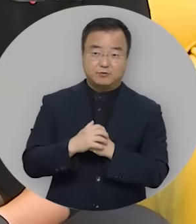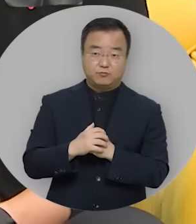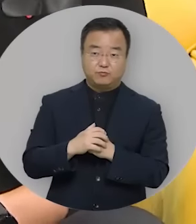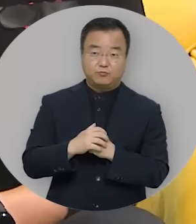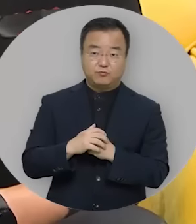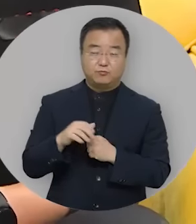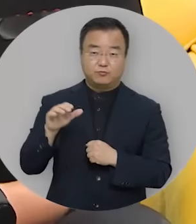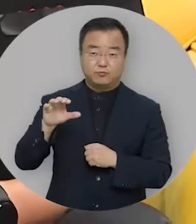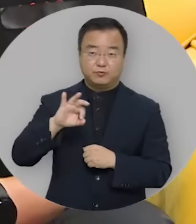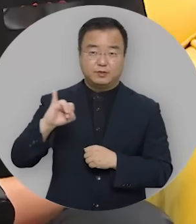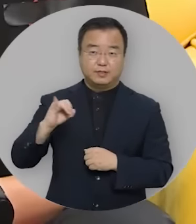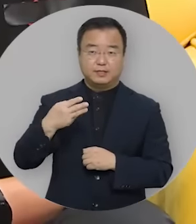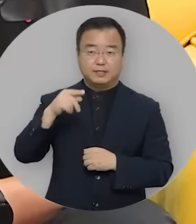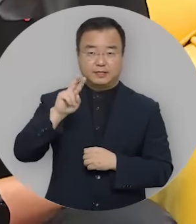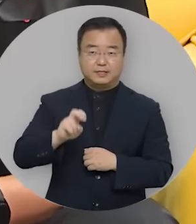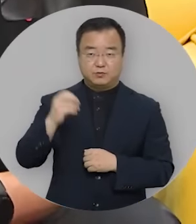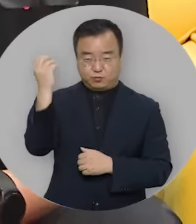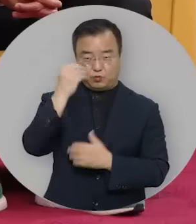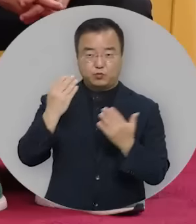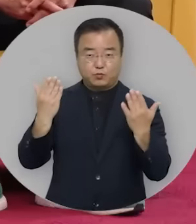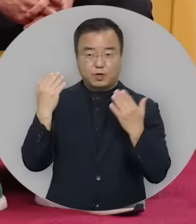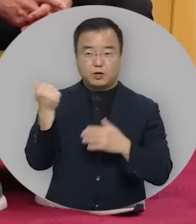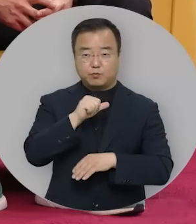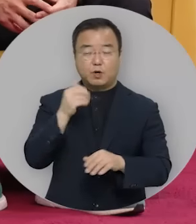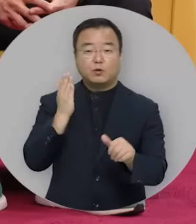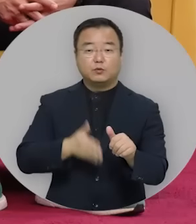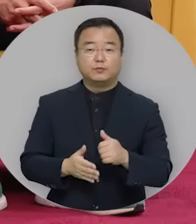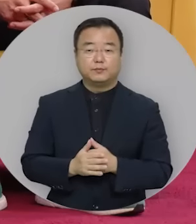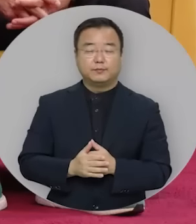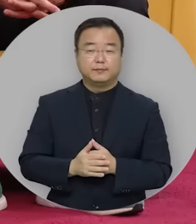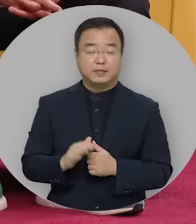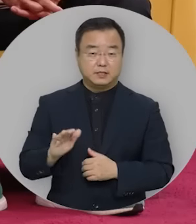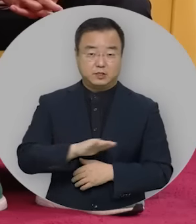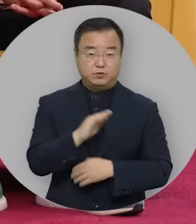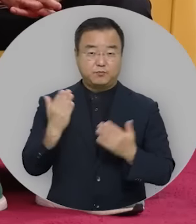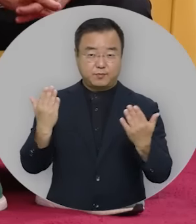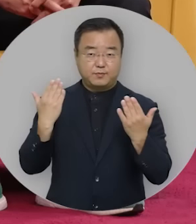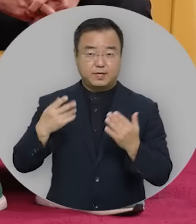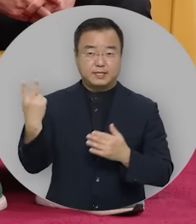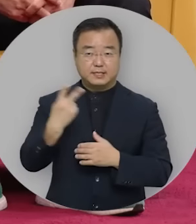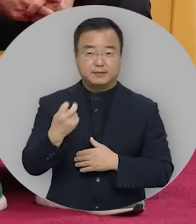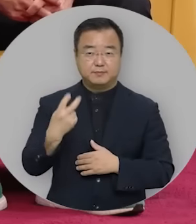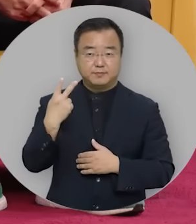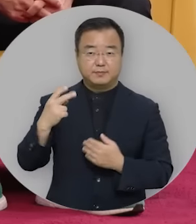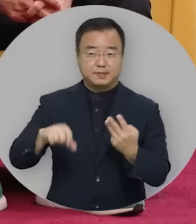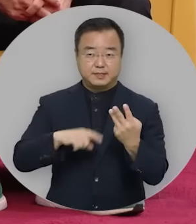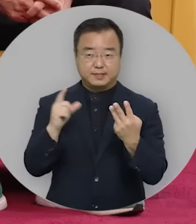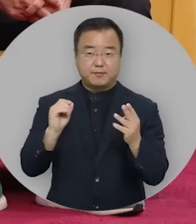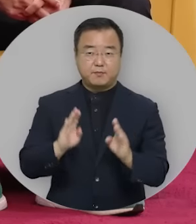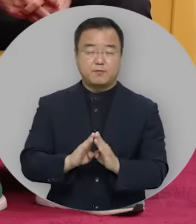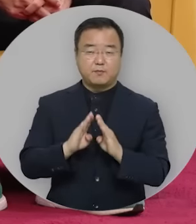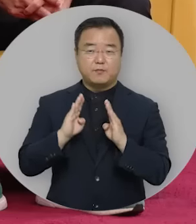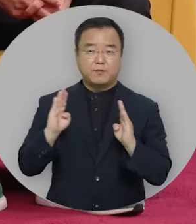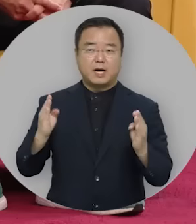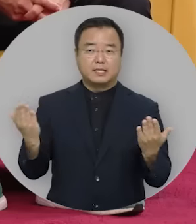네, 대구에서 왔습니다. 대구이룸고죠? 소개를 좀 해주시죠. 대구이룸고등학교는 2022년 3월 개교한